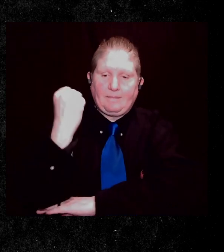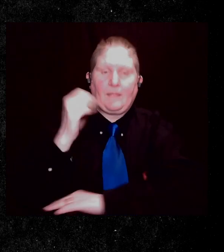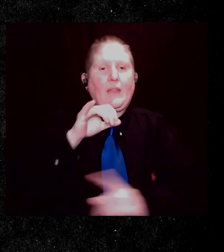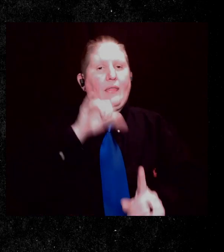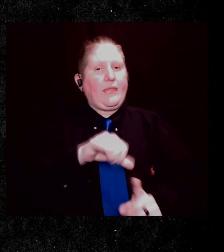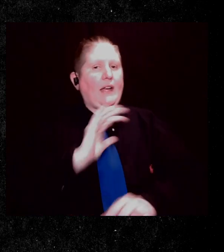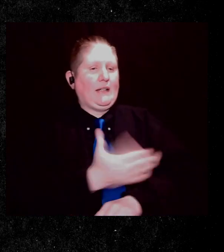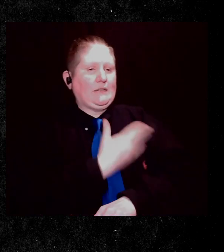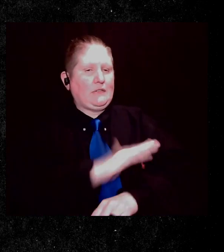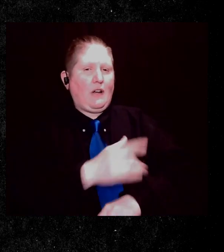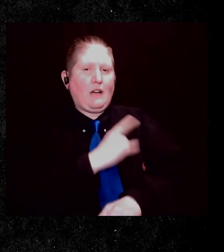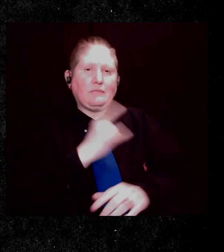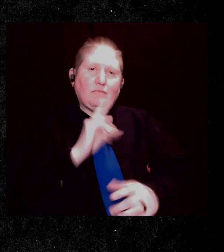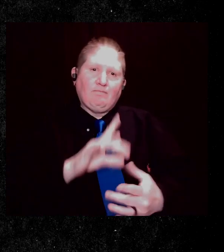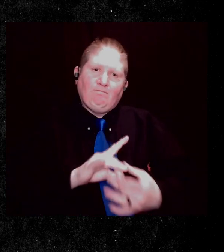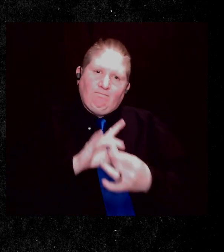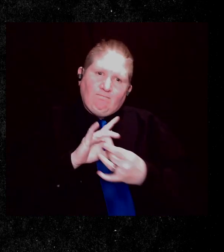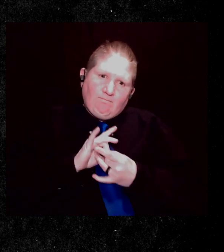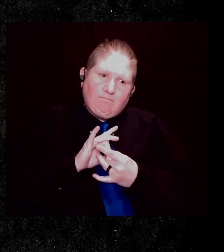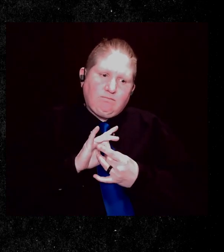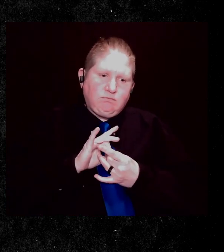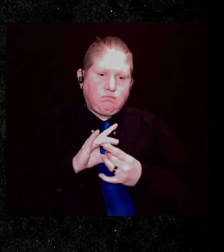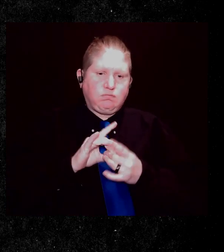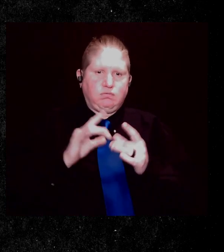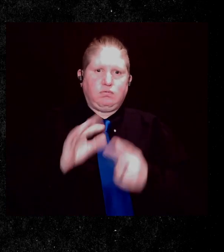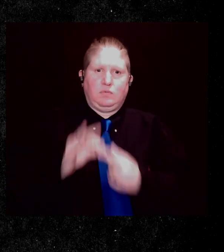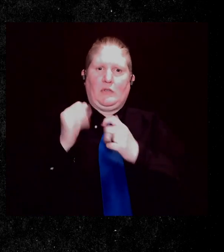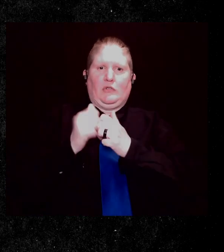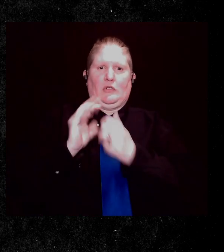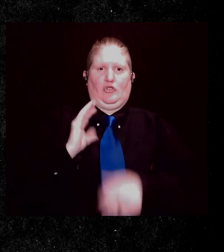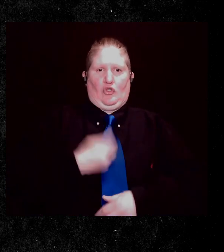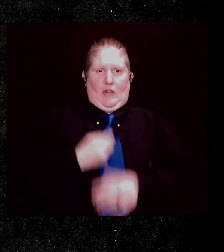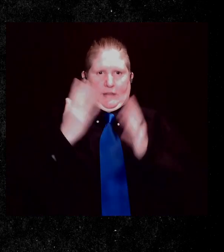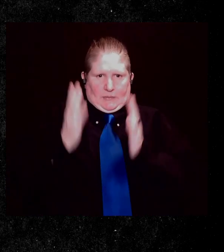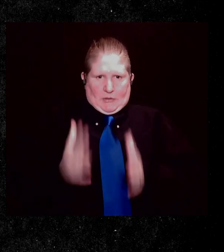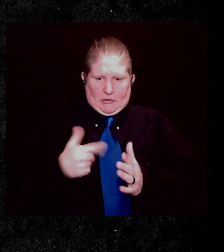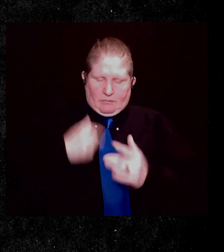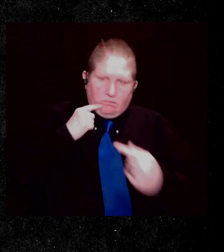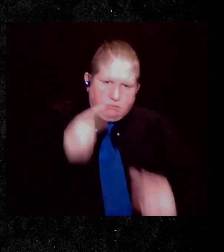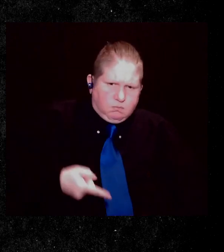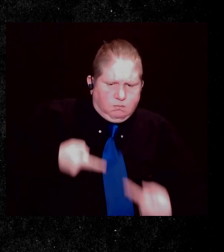Siento que "Still Standing" me habla a mí especialmente como persona trans